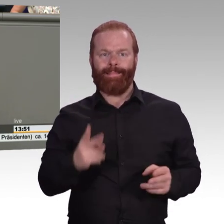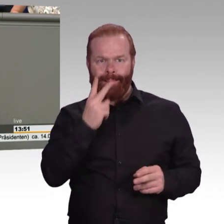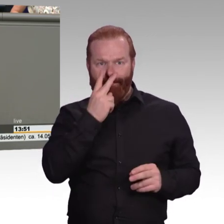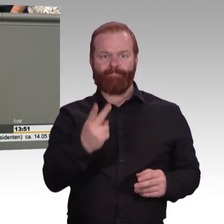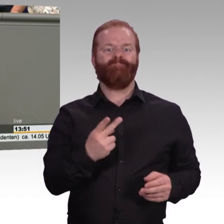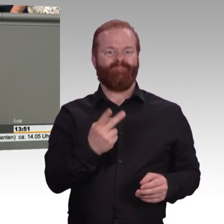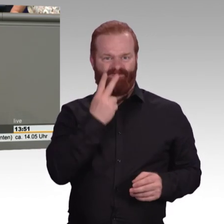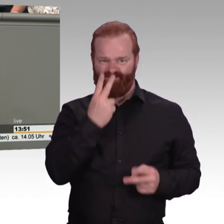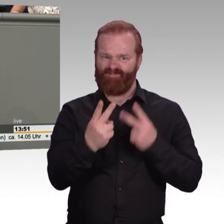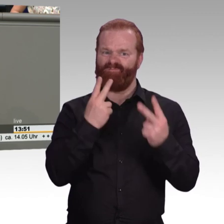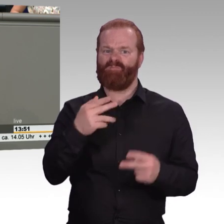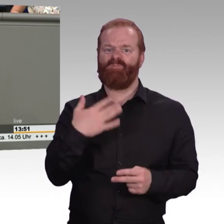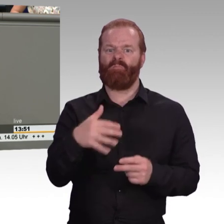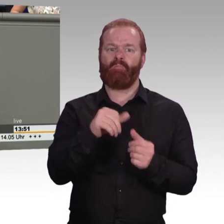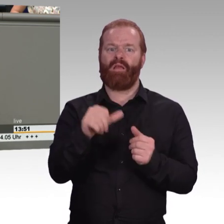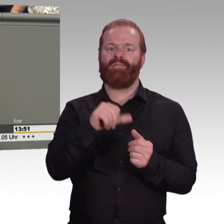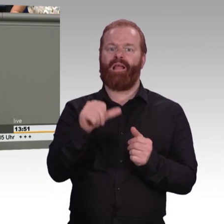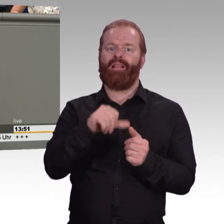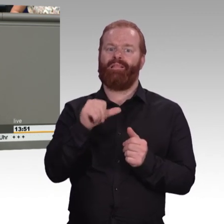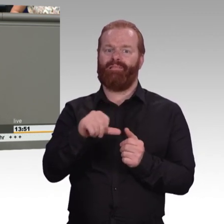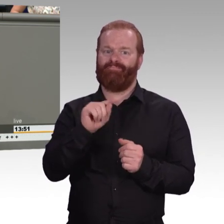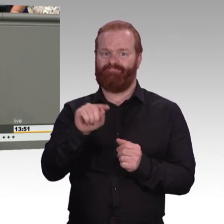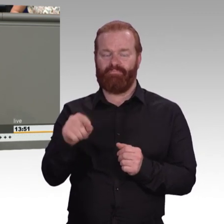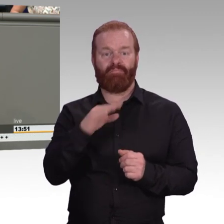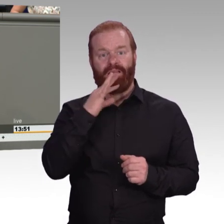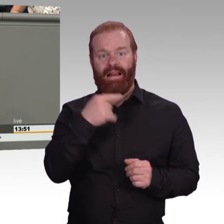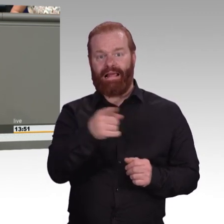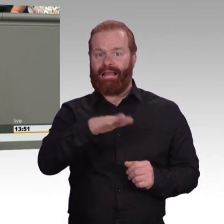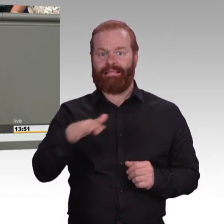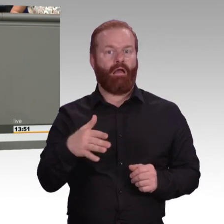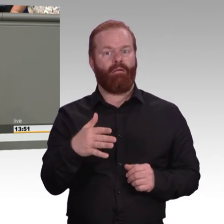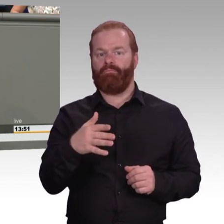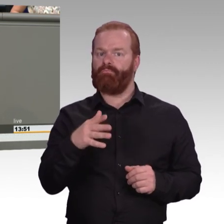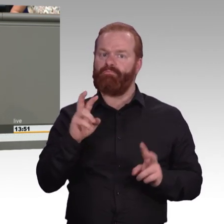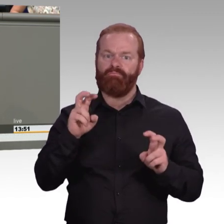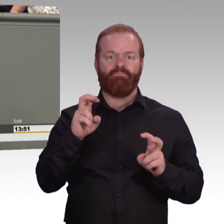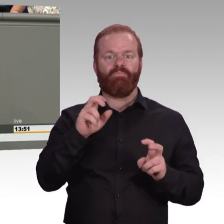Ich persönlich setze mich daher schon lange für eine Kindergrundsicherung ein und will,